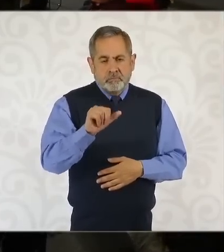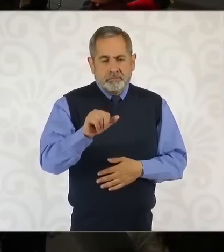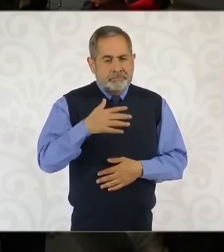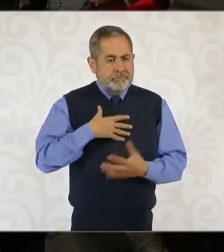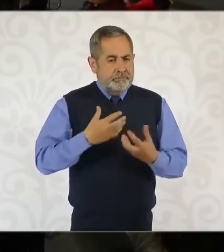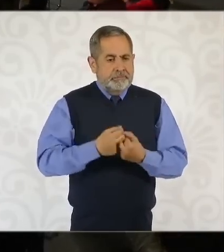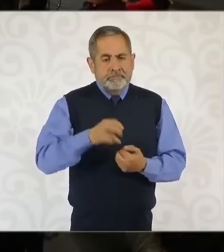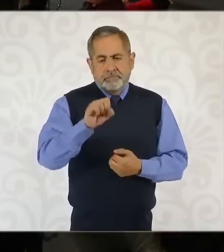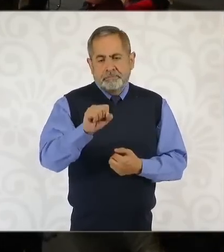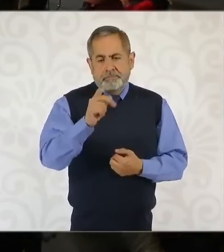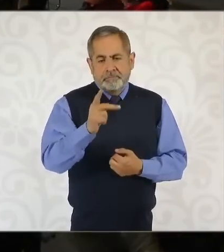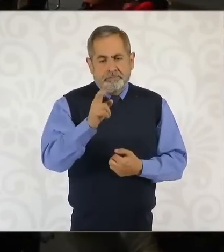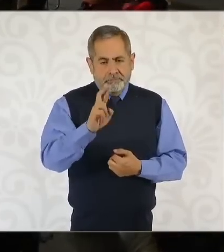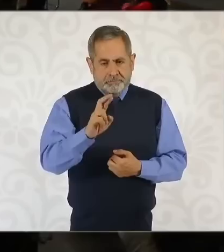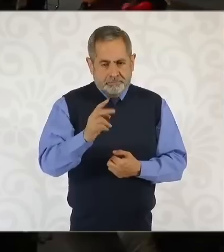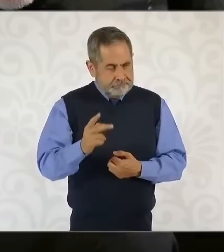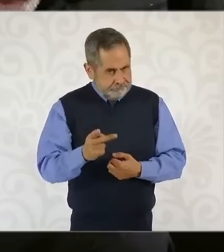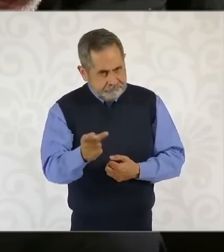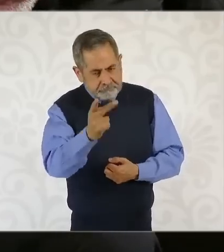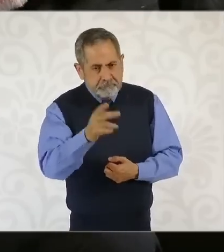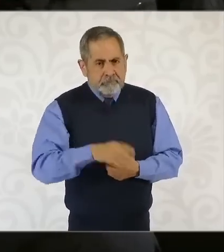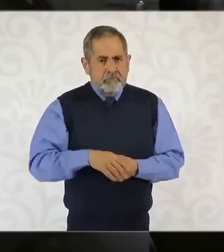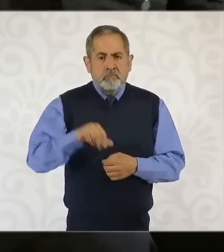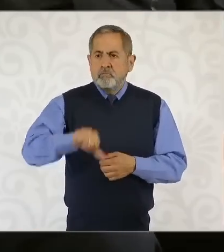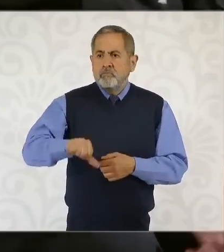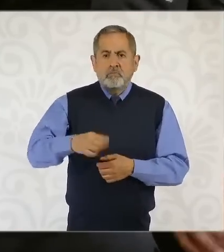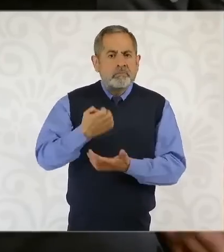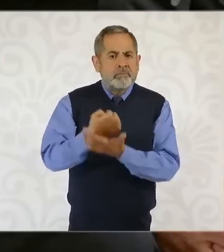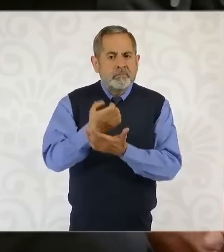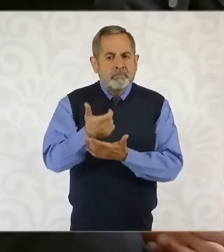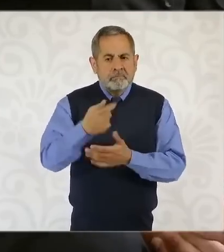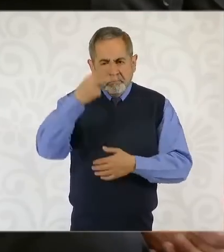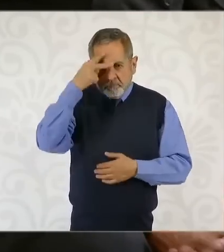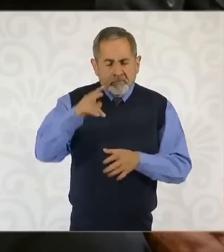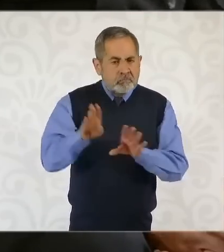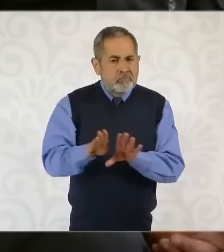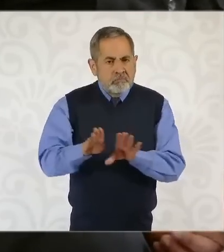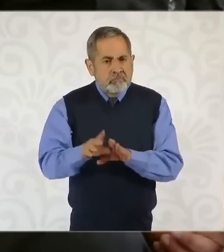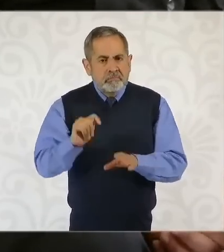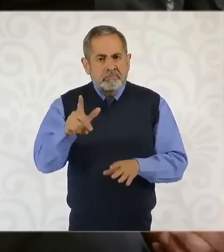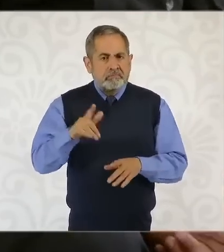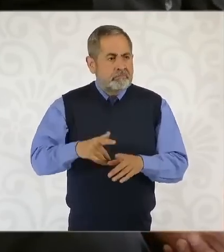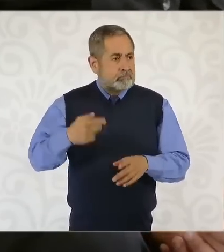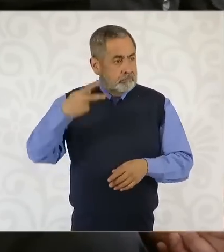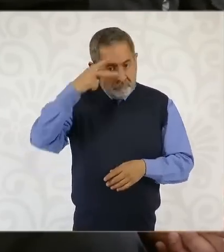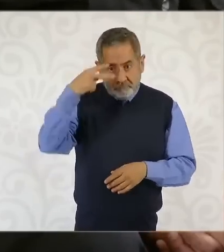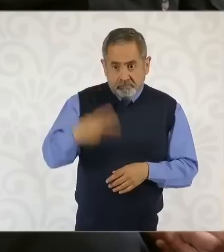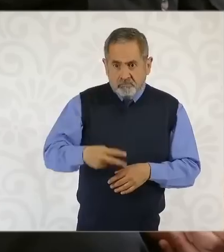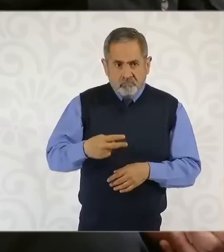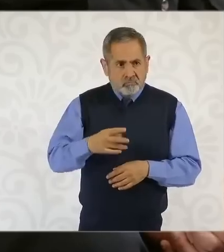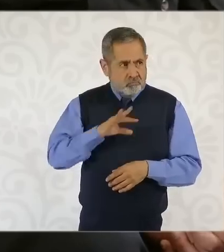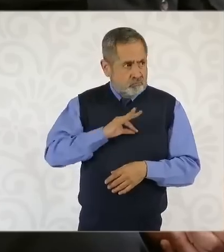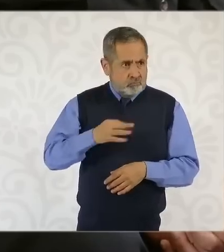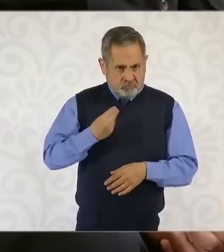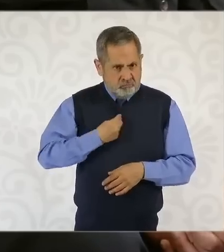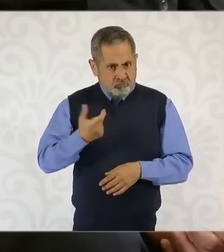presidenta la meana Cómo va la fortaleza de la economía para enfrentar estas declaraciones que ha